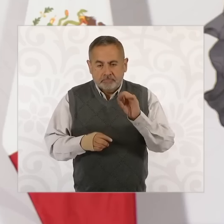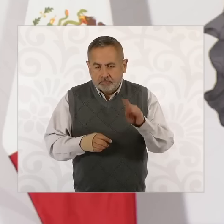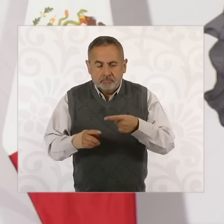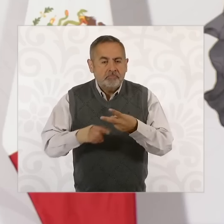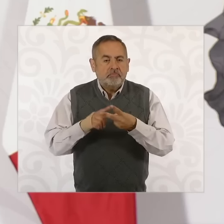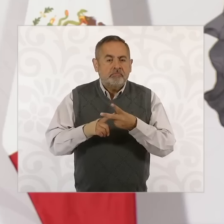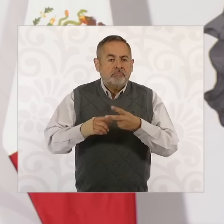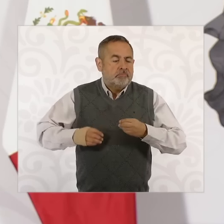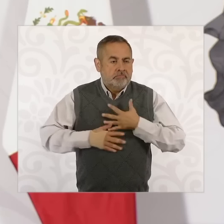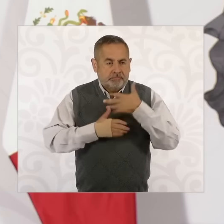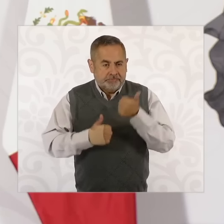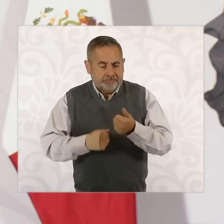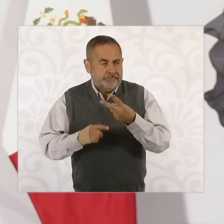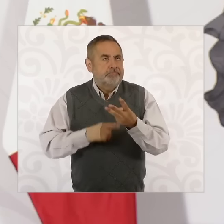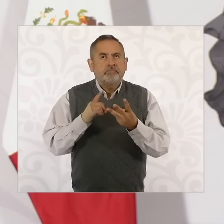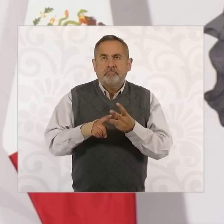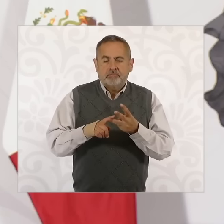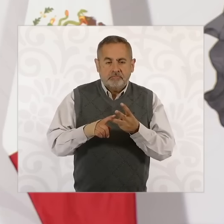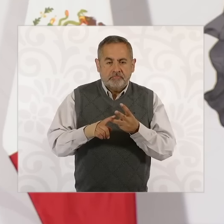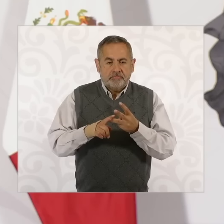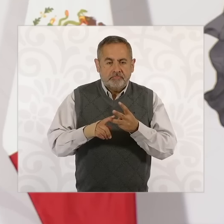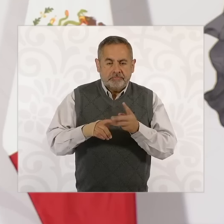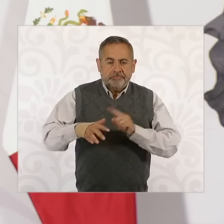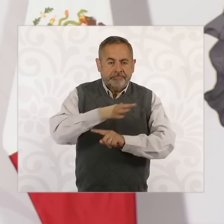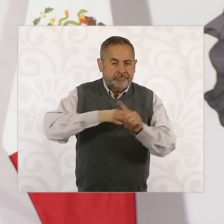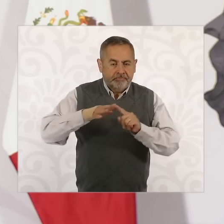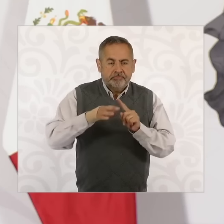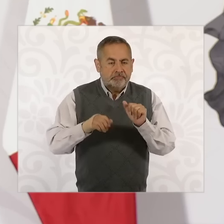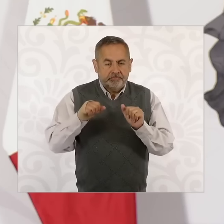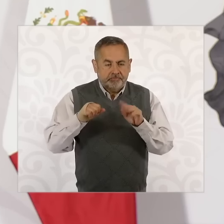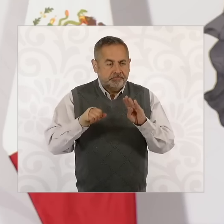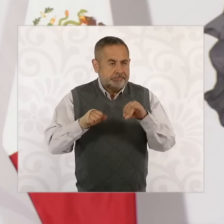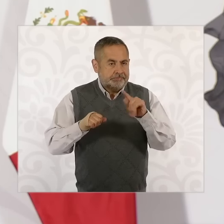Bienestar, eh nos acompaña, por supuesto, medio ambiente. Estamos trabajando muy de la mano con